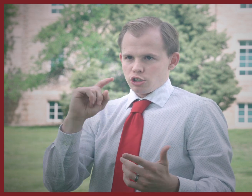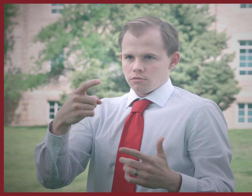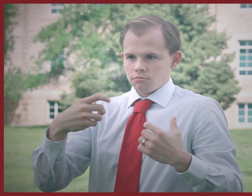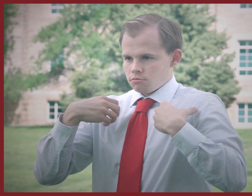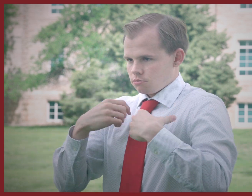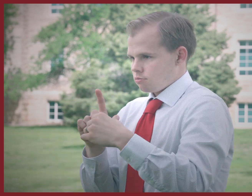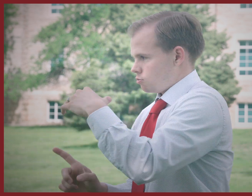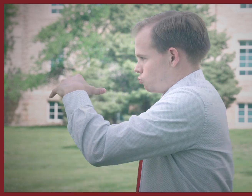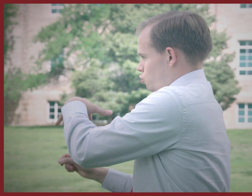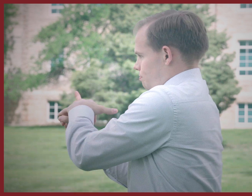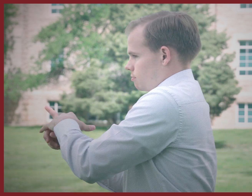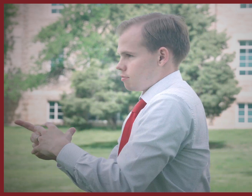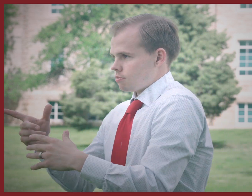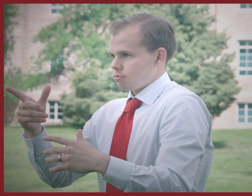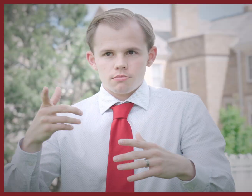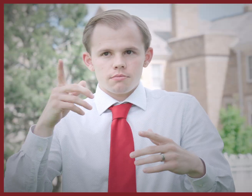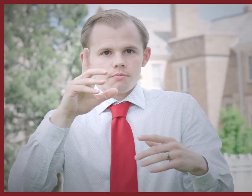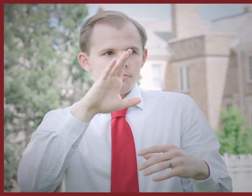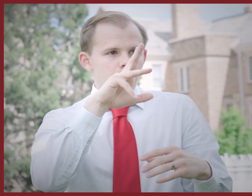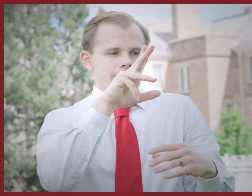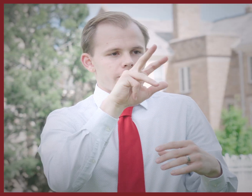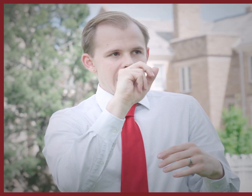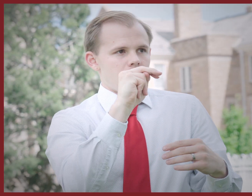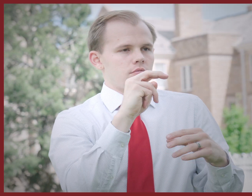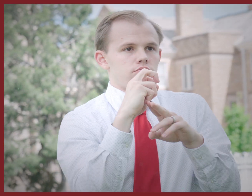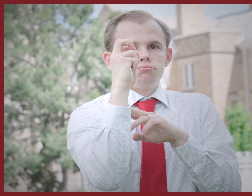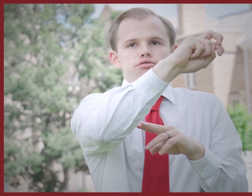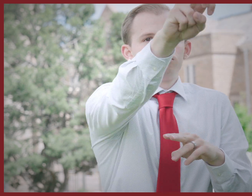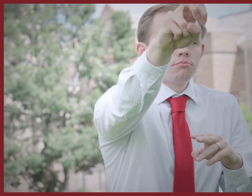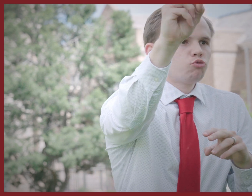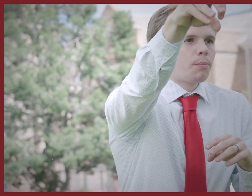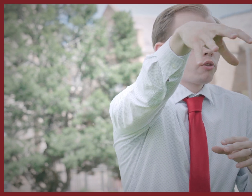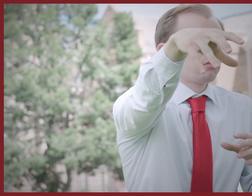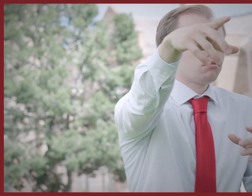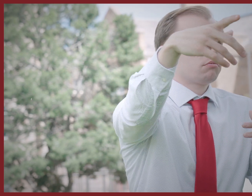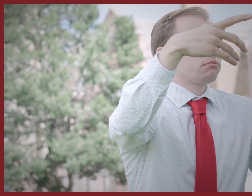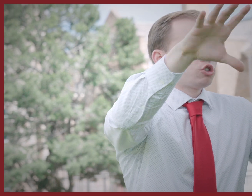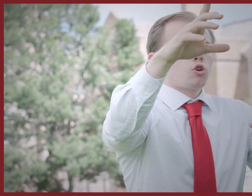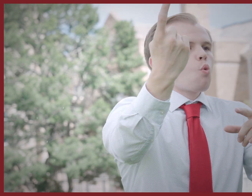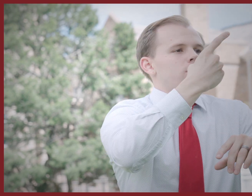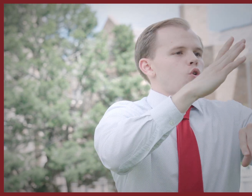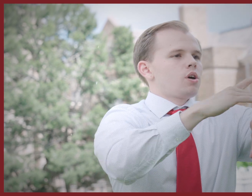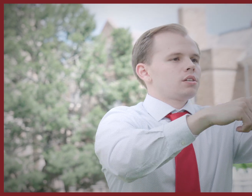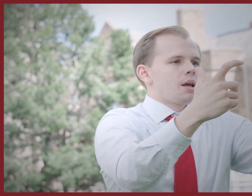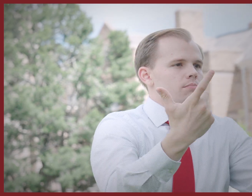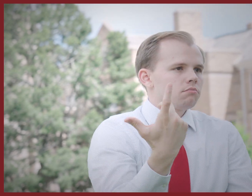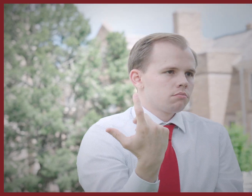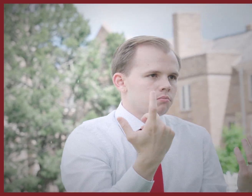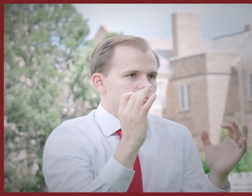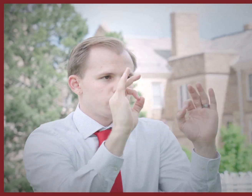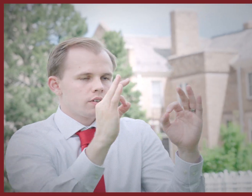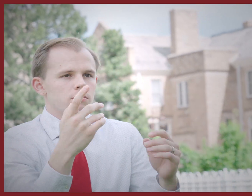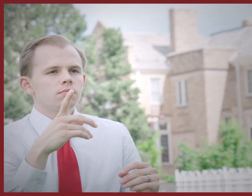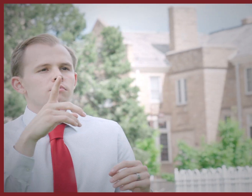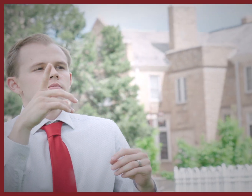Y no fue solo aquí tu mochila y preséntate. Había alguien allí para encontrarme y siempre llegaron a tiempo.